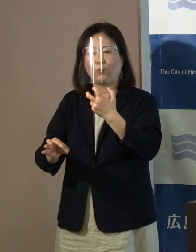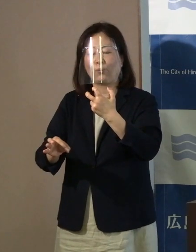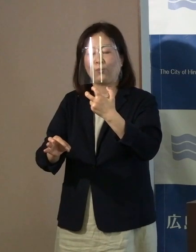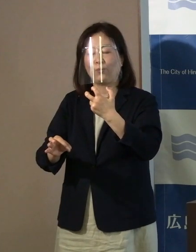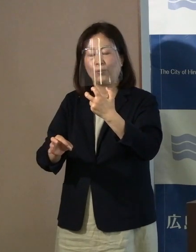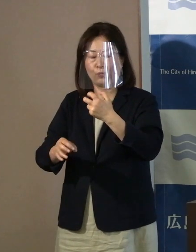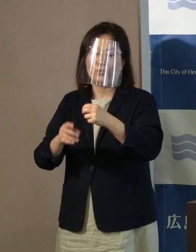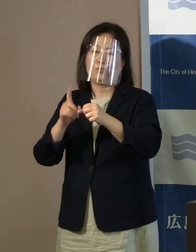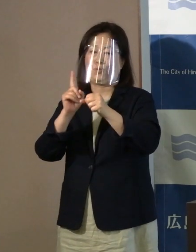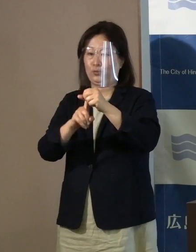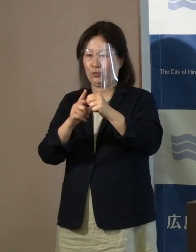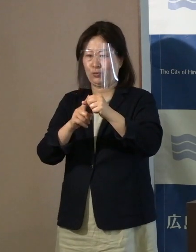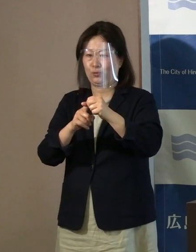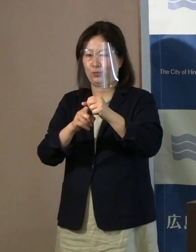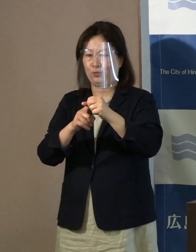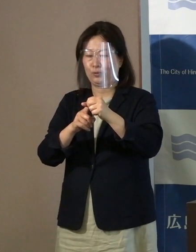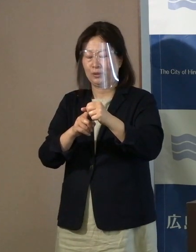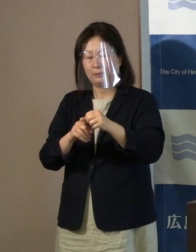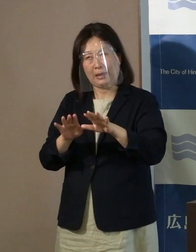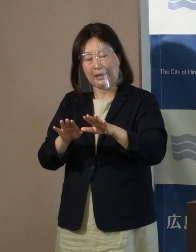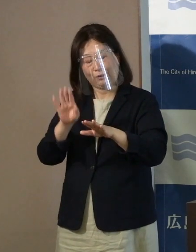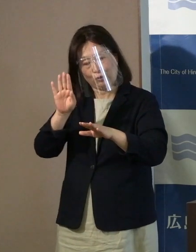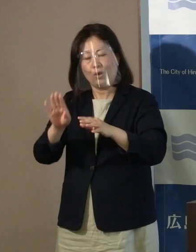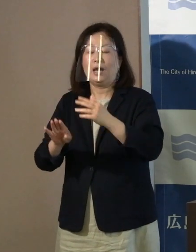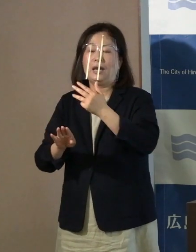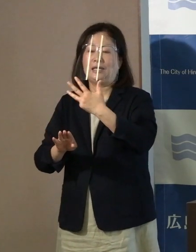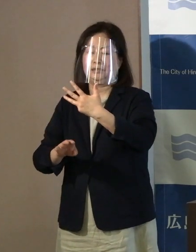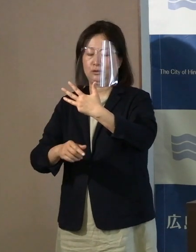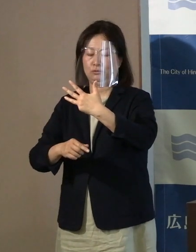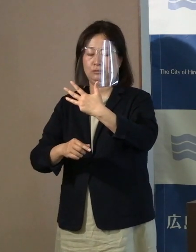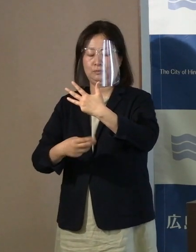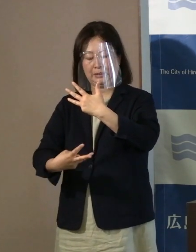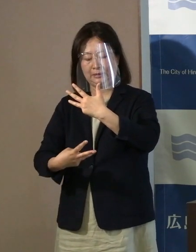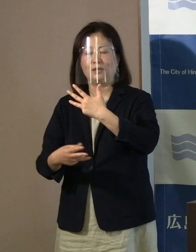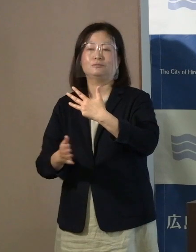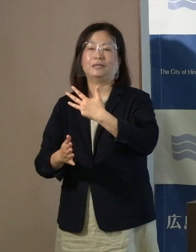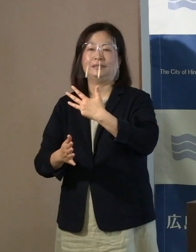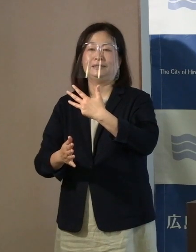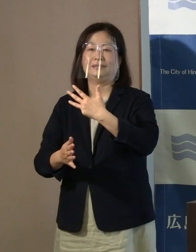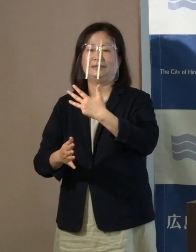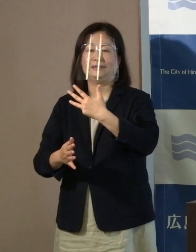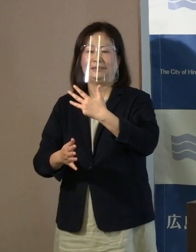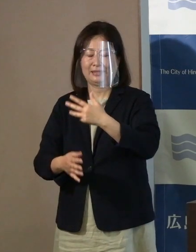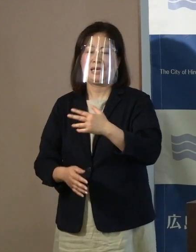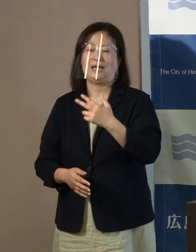実は今のところ､8月3日頃には この7割には達するだろうと､